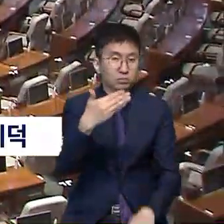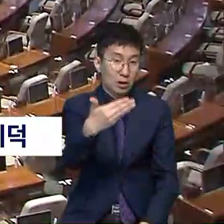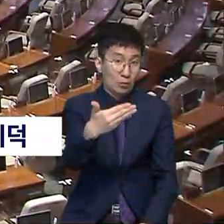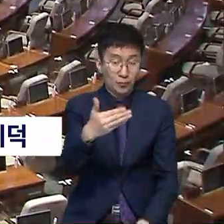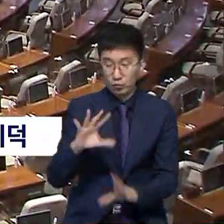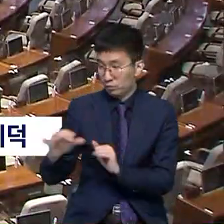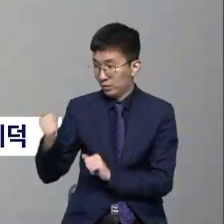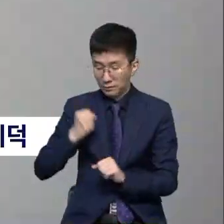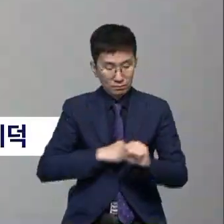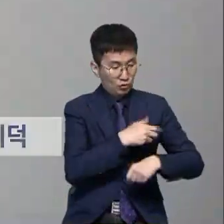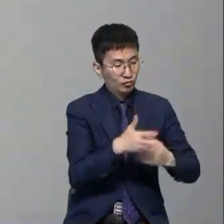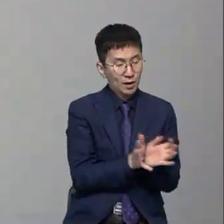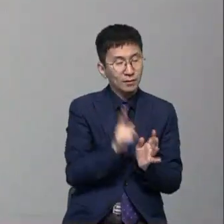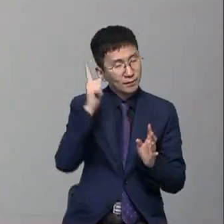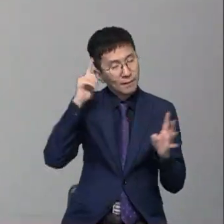처리에 속도가 붙을 전망입니다.